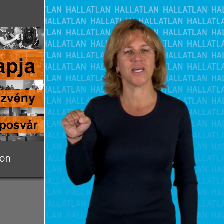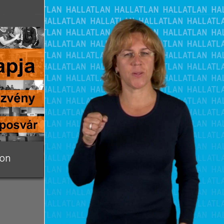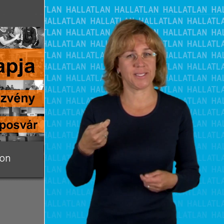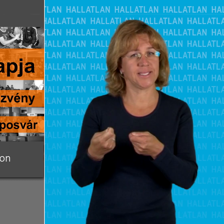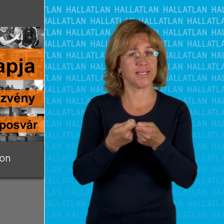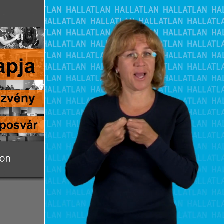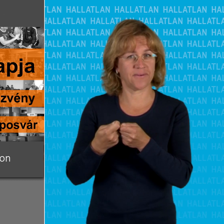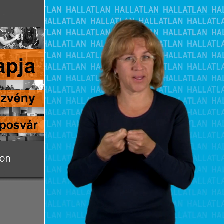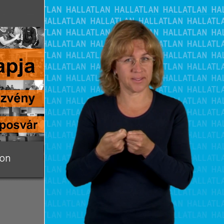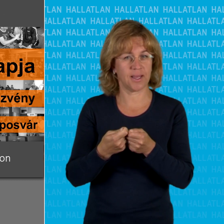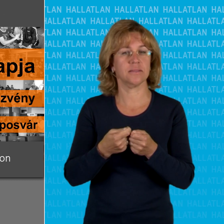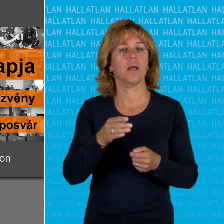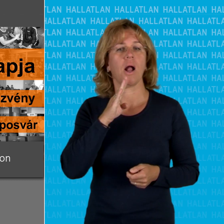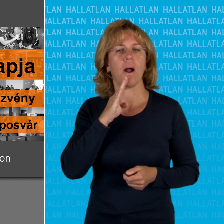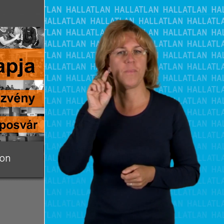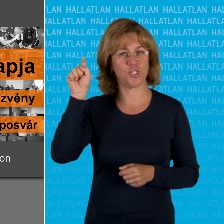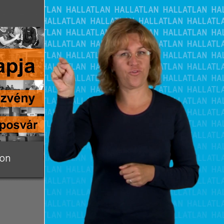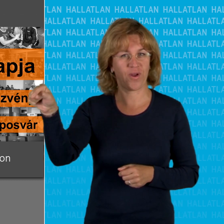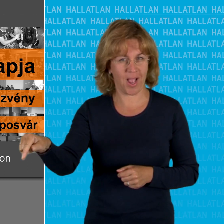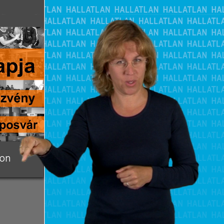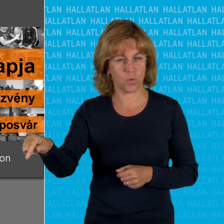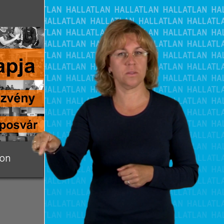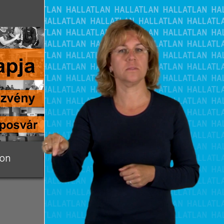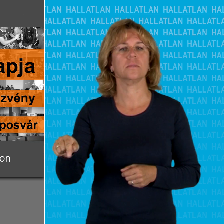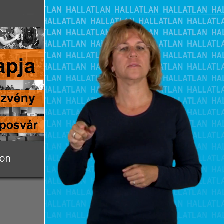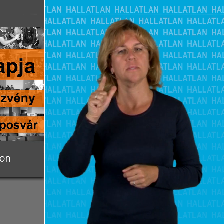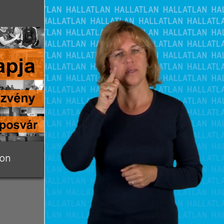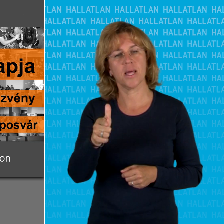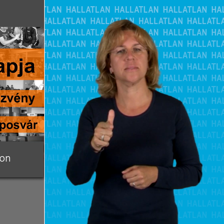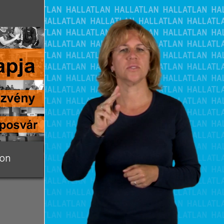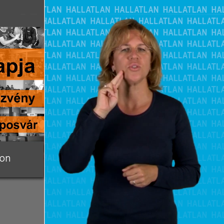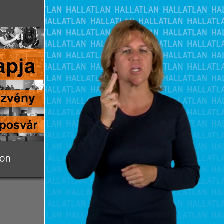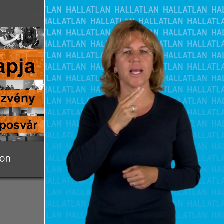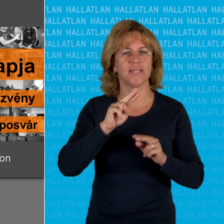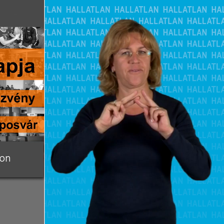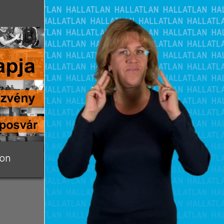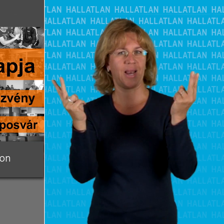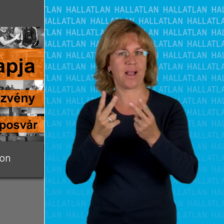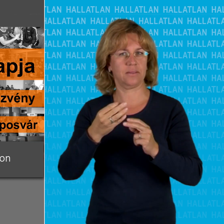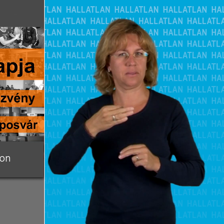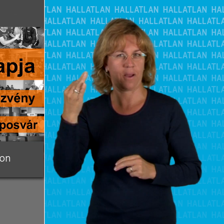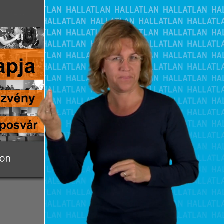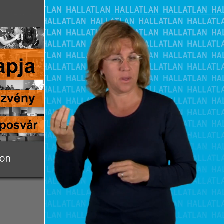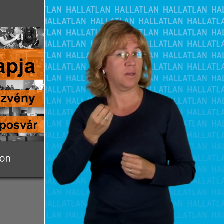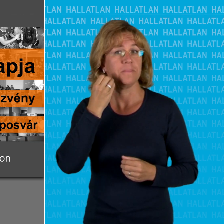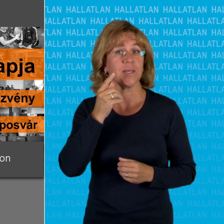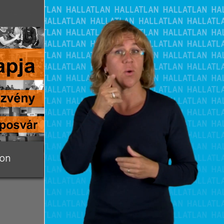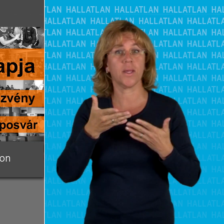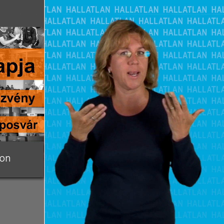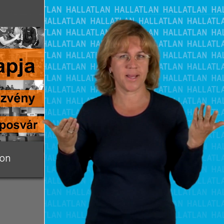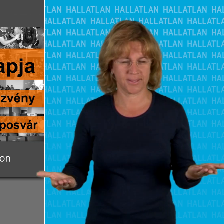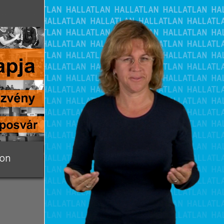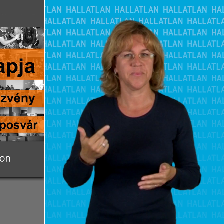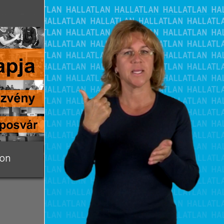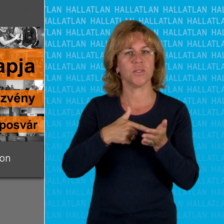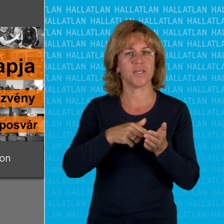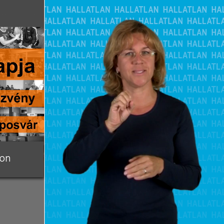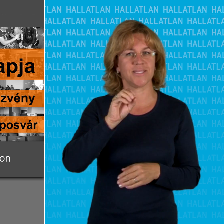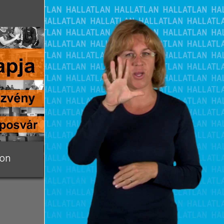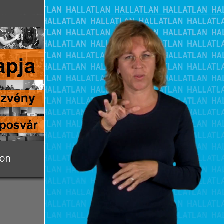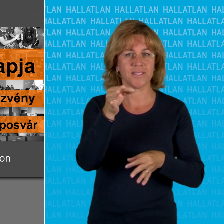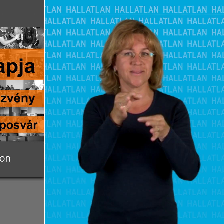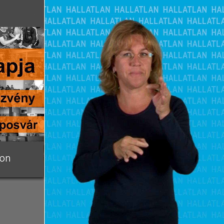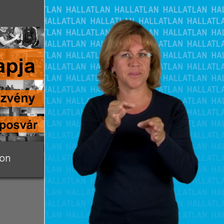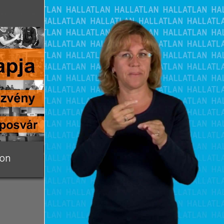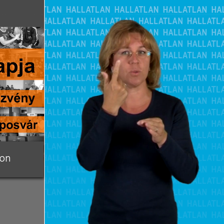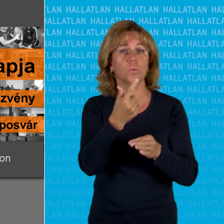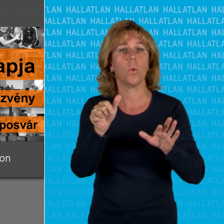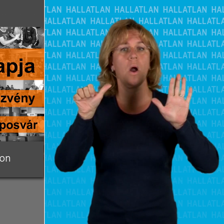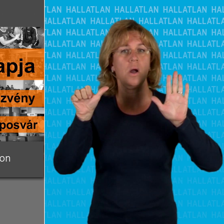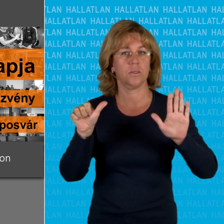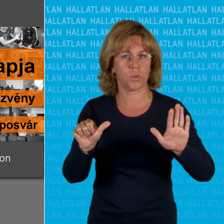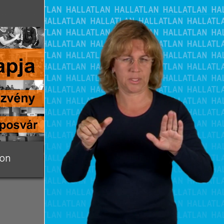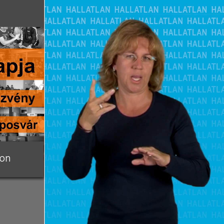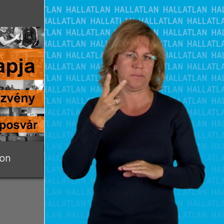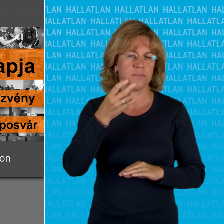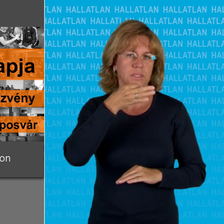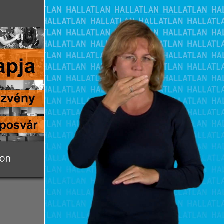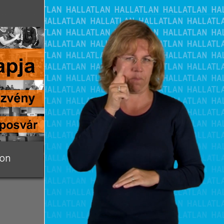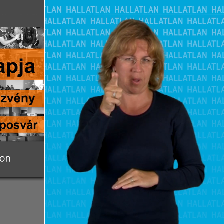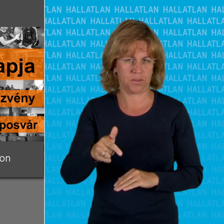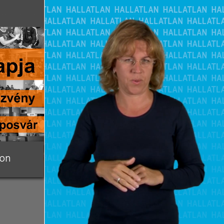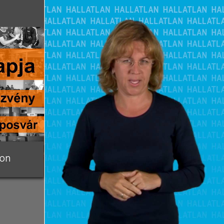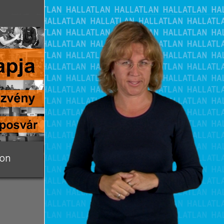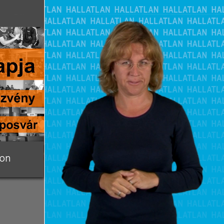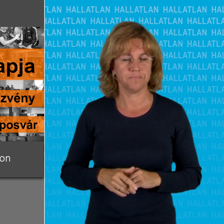A SINOSZ szervezésében Kaposváron, 2015. szeptember 26-án lesza Siketek Világnapja.